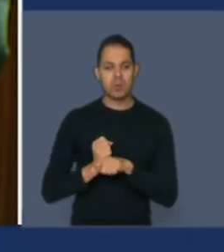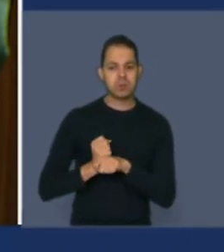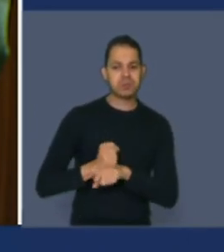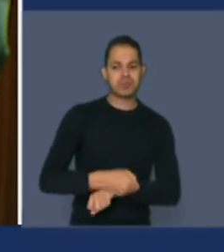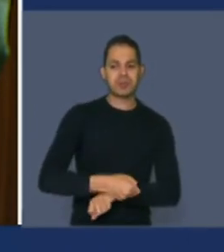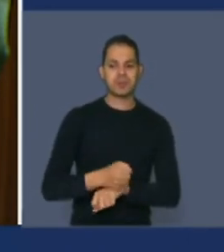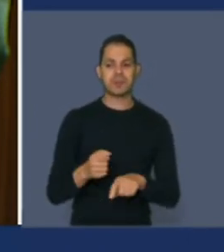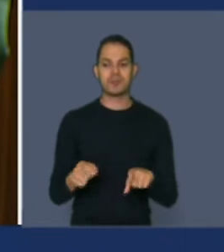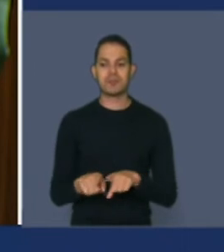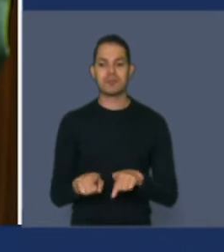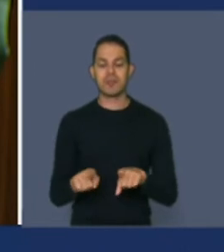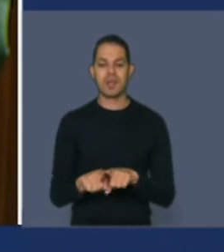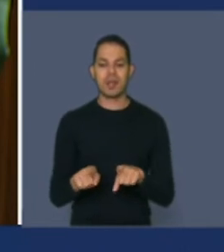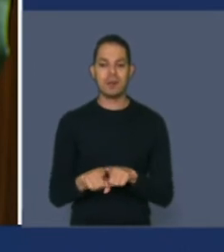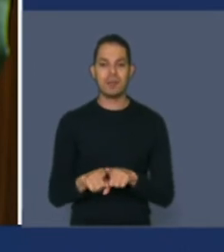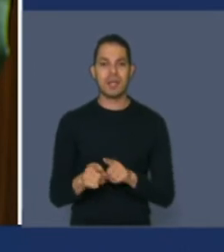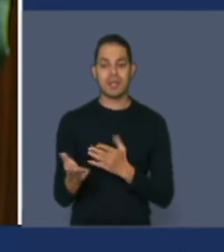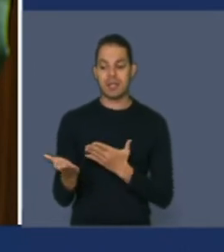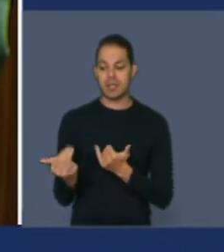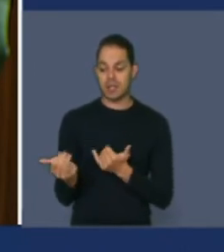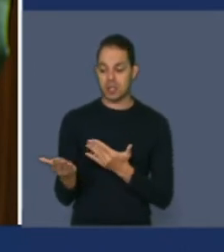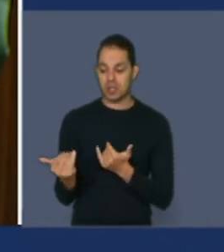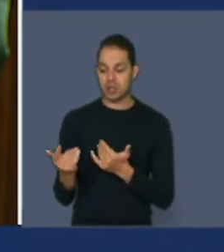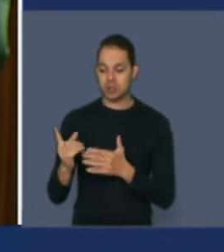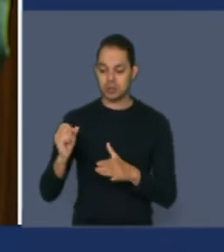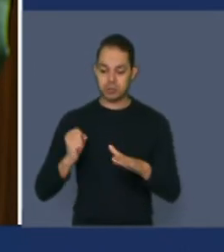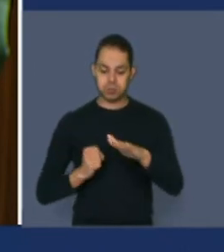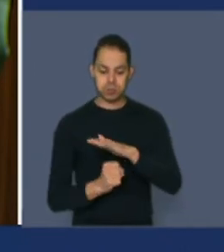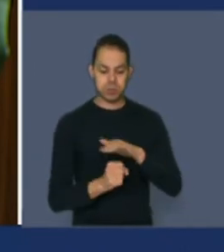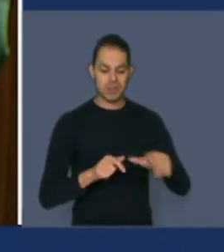COLOCAR JOVENS PARA TRABALHAREM EM SEMI-ESCRAVIDÃO PRATICAMENTE